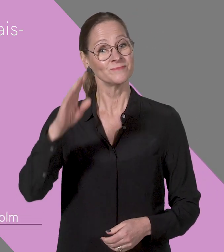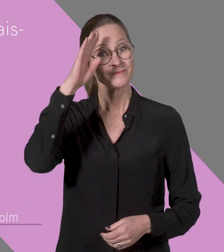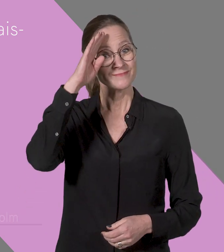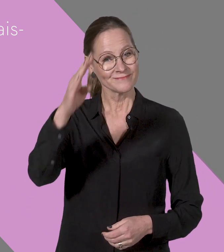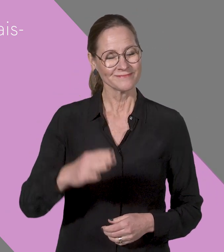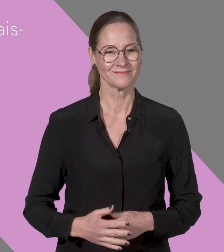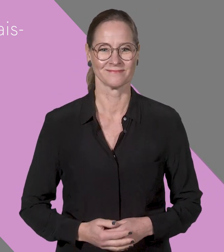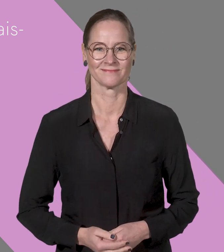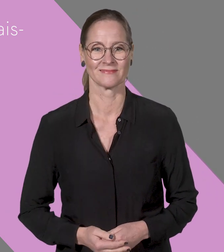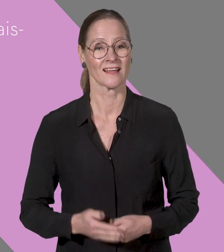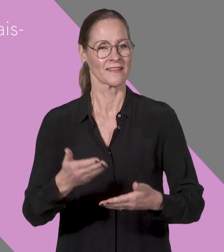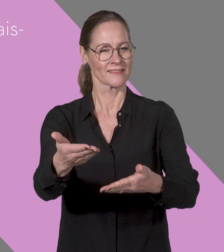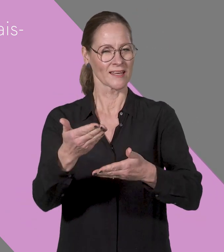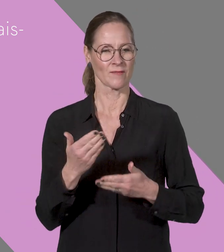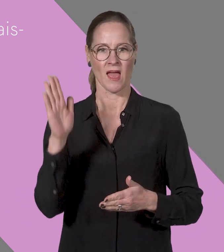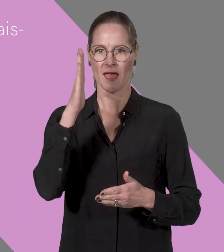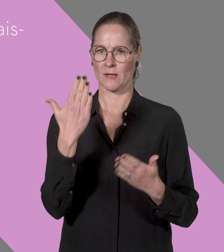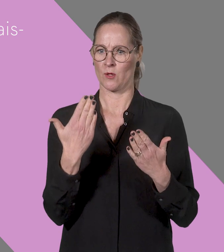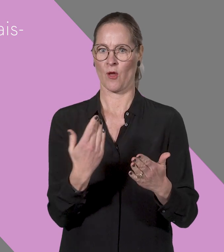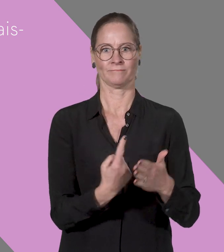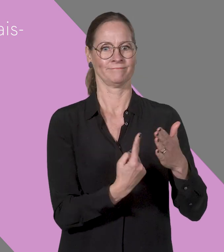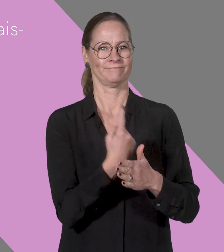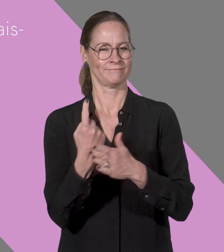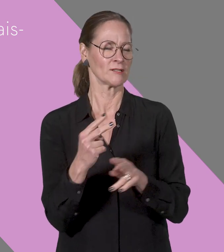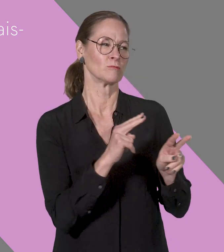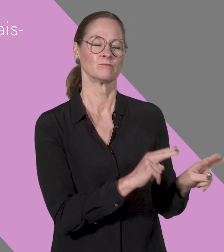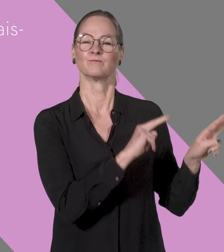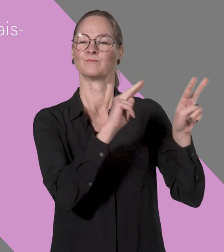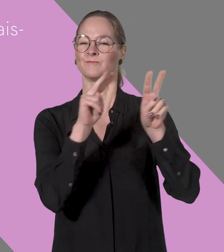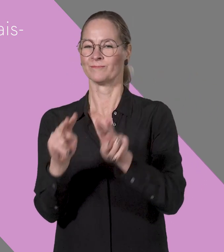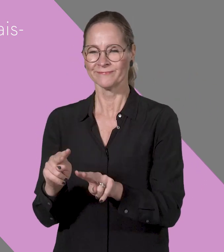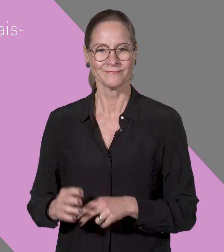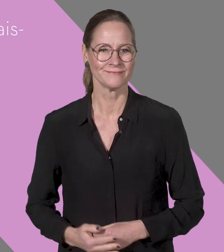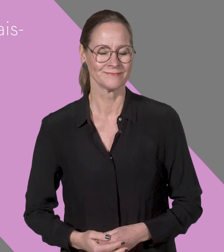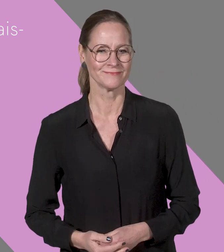Hei! Tervetuloa ajankohtaiskatsauksemme pariin.